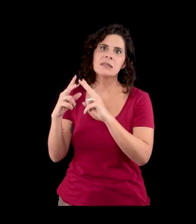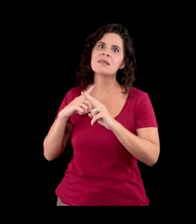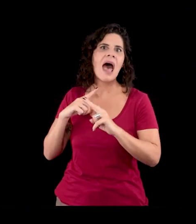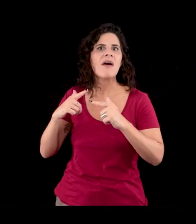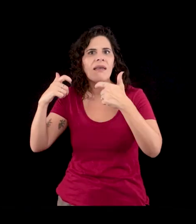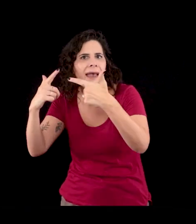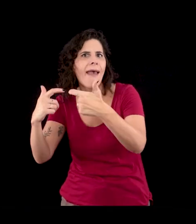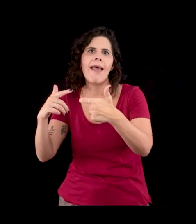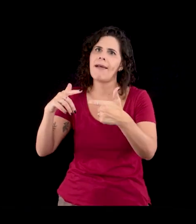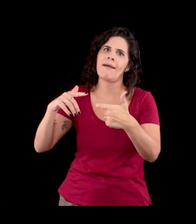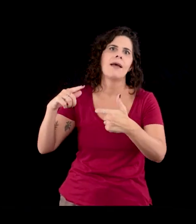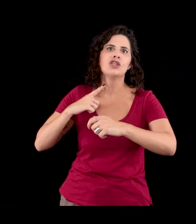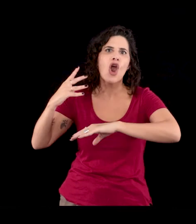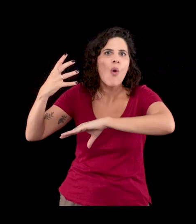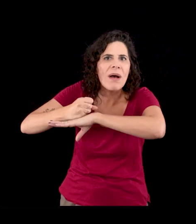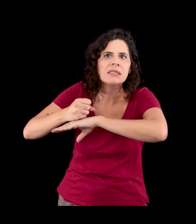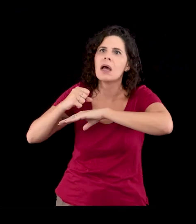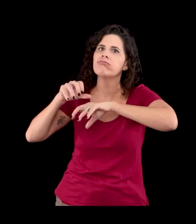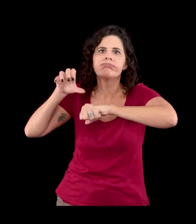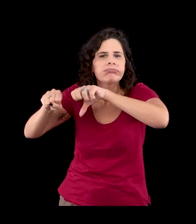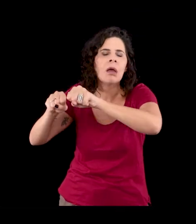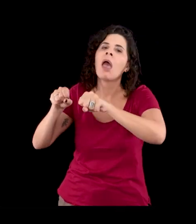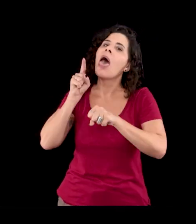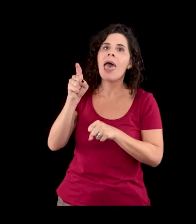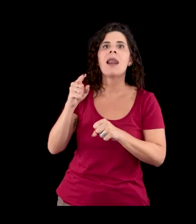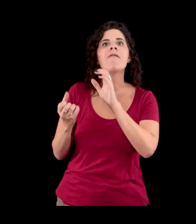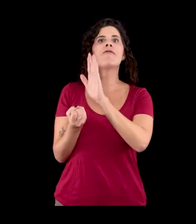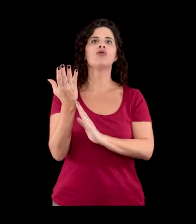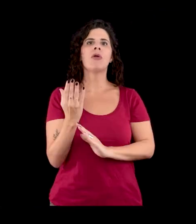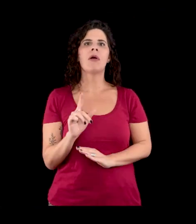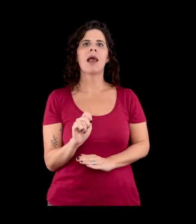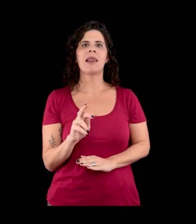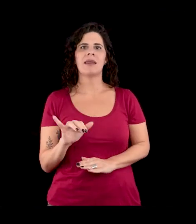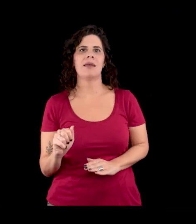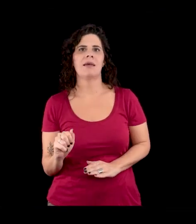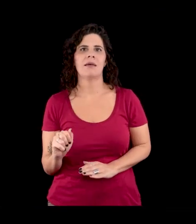com Paris ainda ocupada, fundou uma galeria junto com o Vasarely.